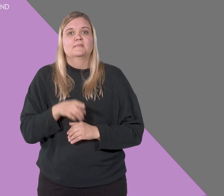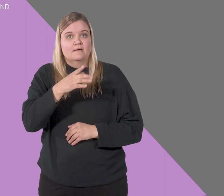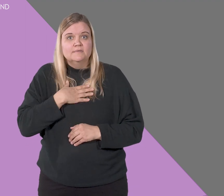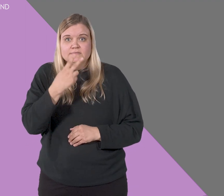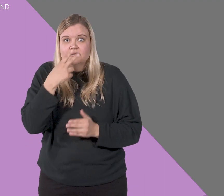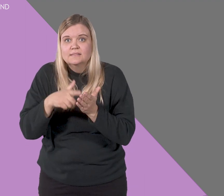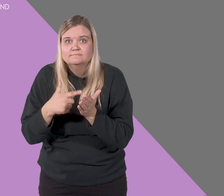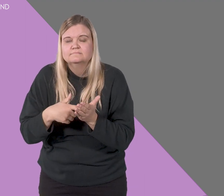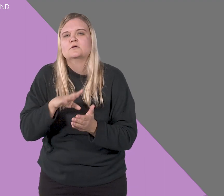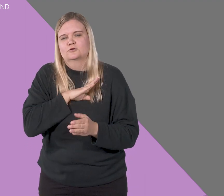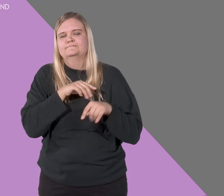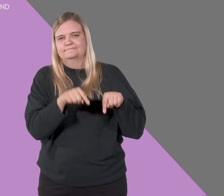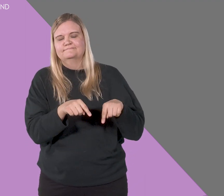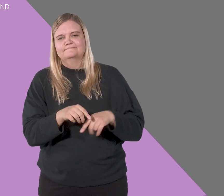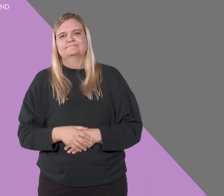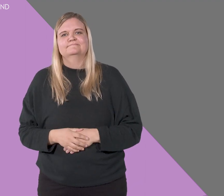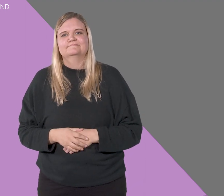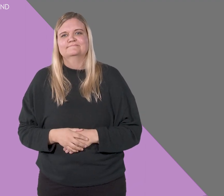För att titta på intervjun i sin helhet, klicka på vidstående länk.